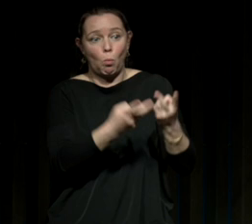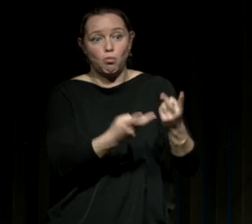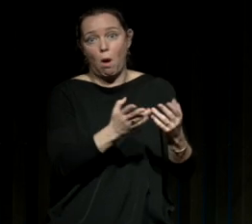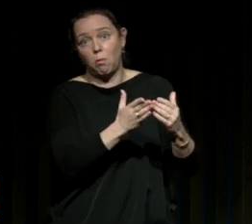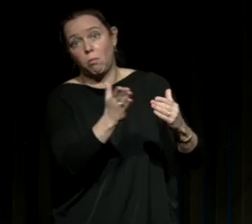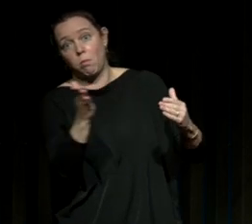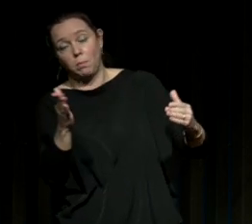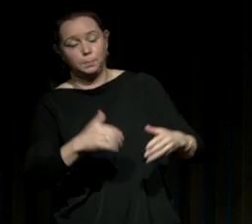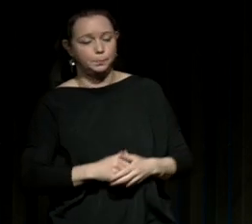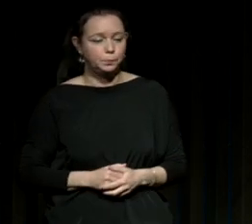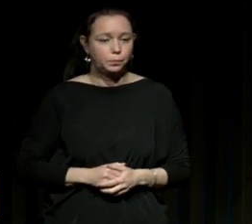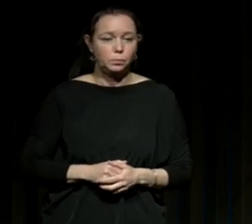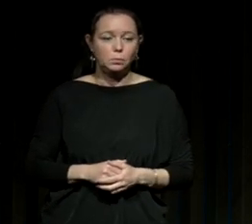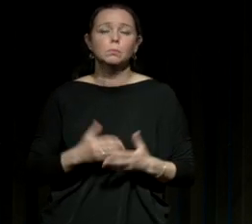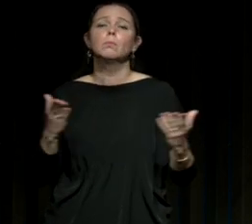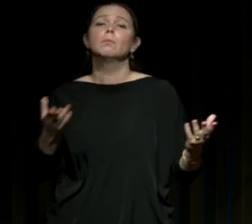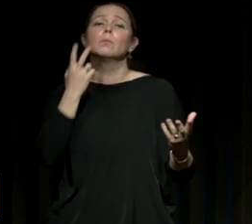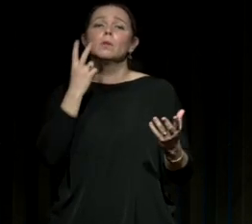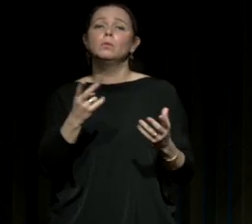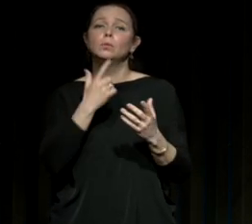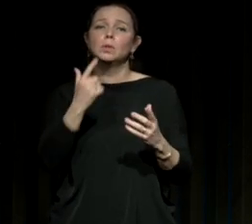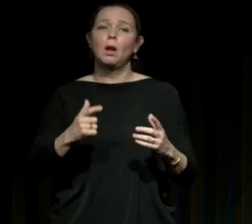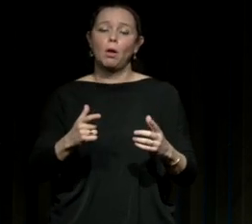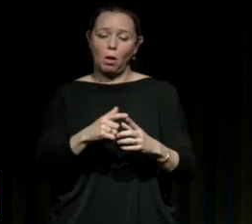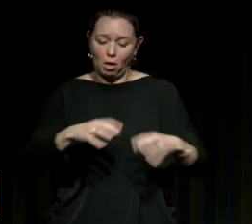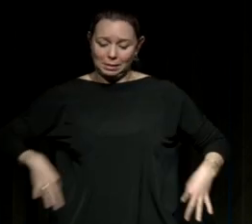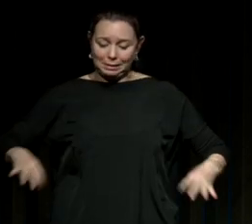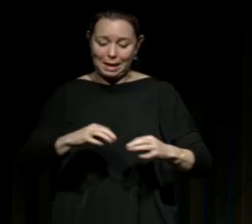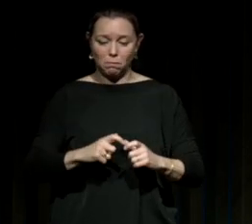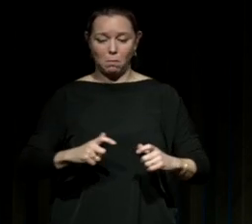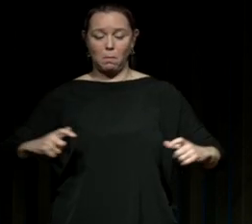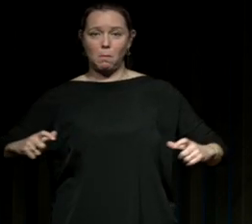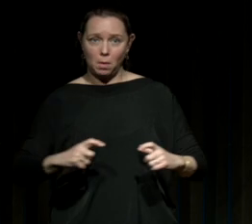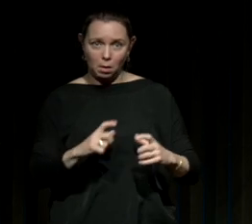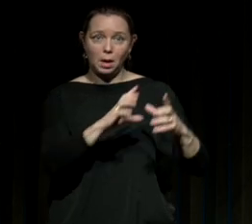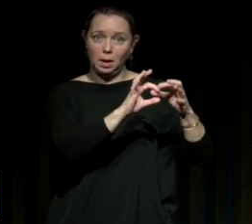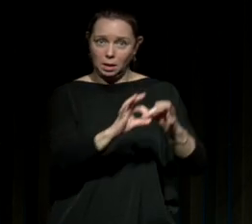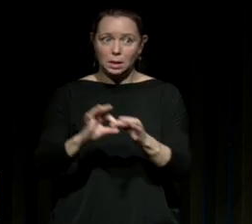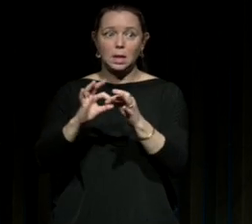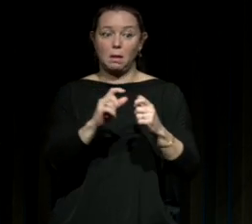on a vu tout à l'heure les liens entre le tour de taille et la mortalité là on voit